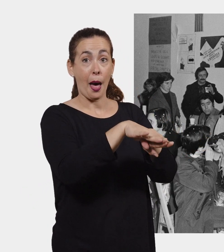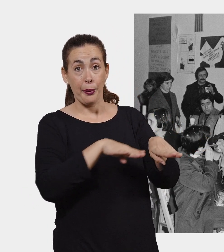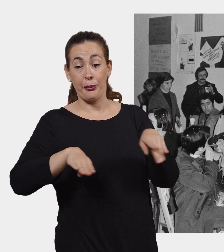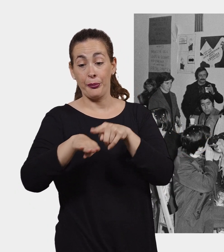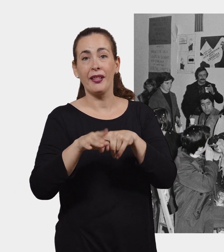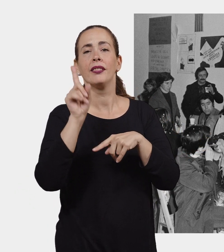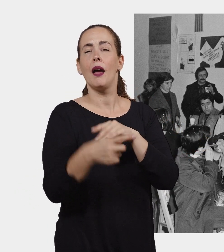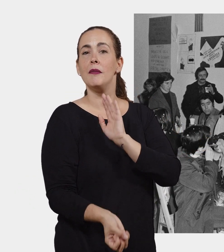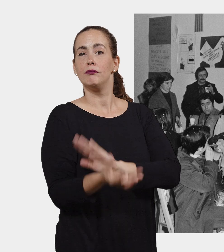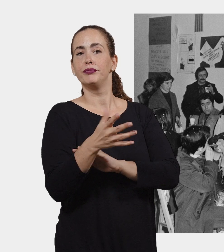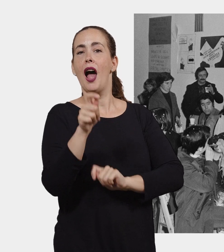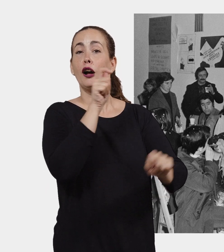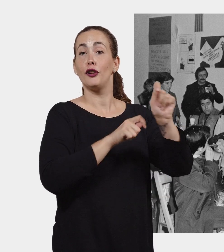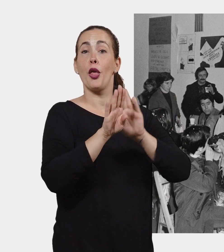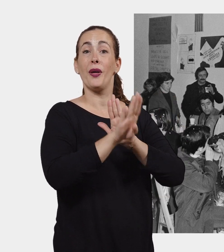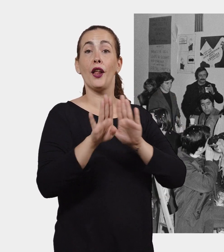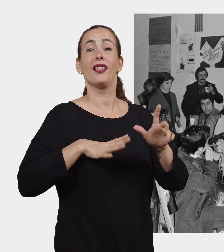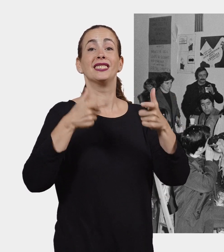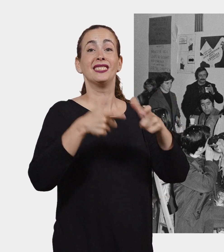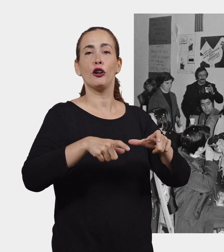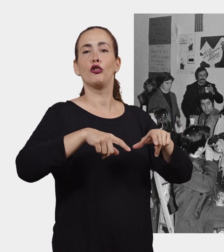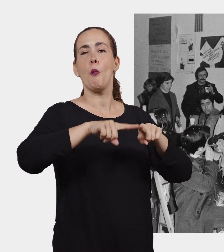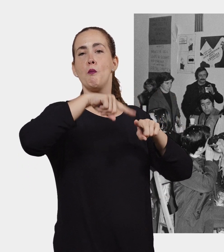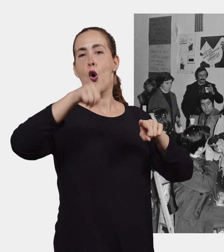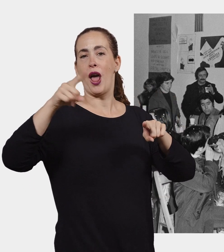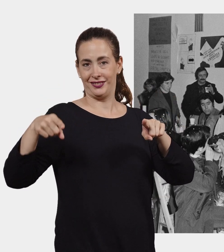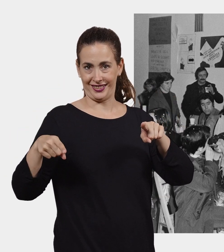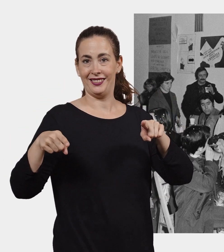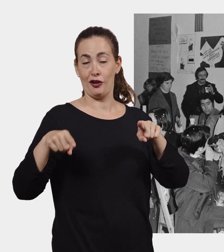Paral·lelament, es constitueix l'Associació de Veïns del Sector Monestir,